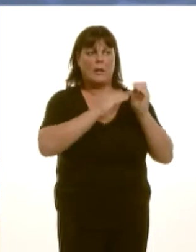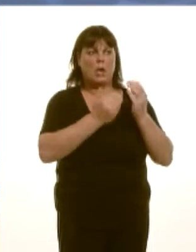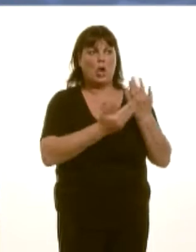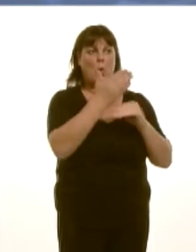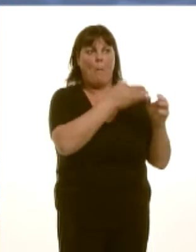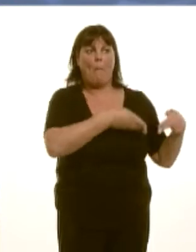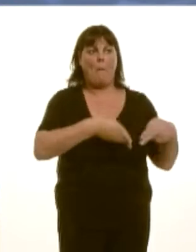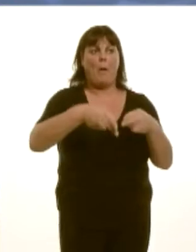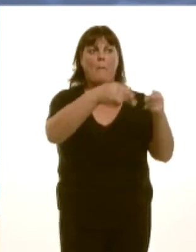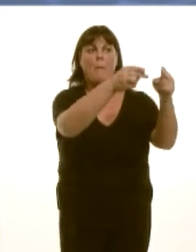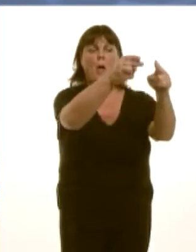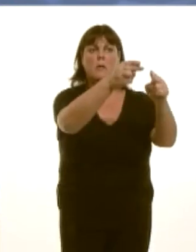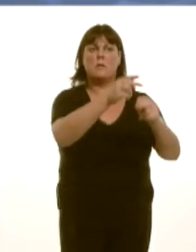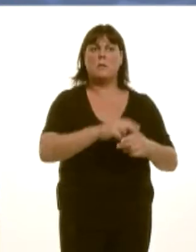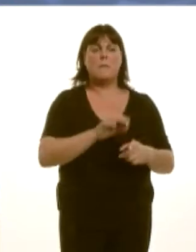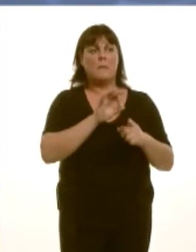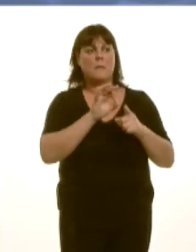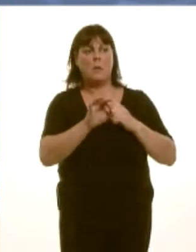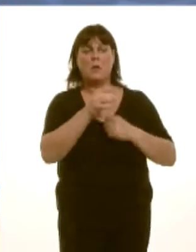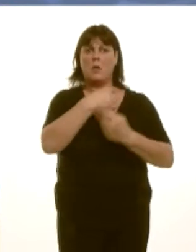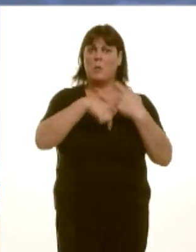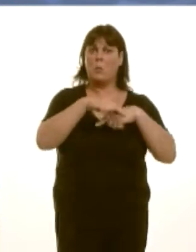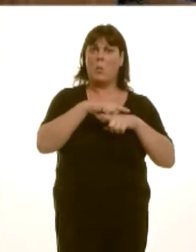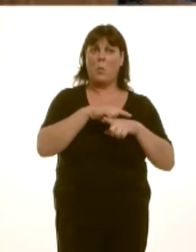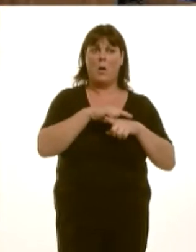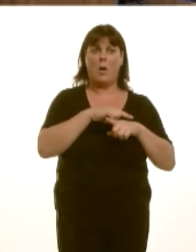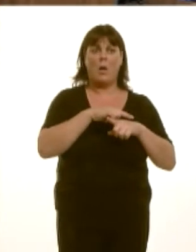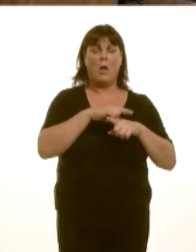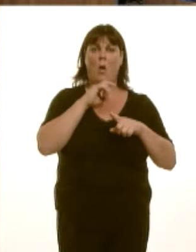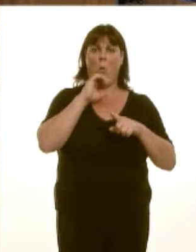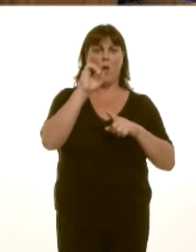Carwyn Jones: Rwy’n adnabod yr heol, wrth gwrs, ac mae cornel anodd ar un rhan ohoni,